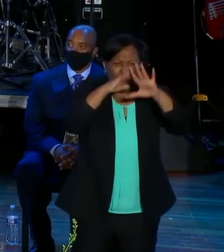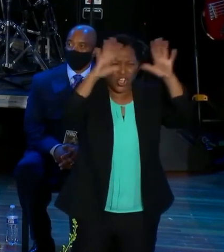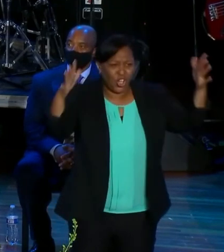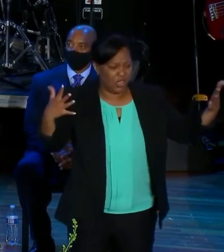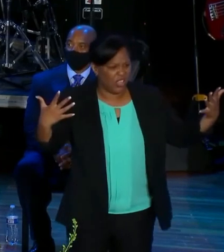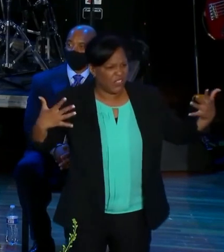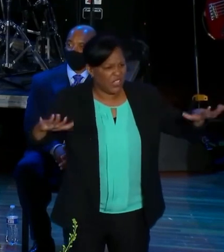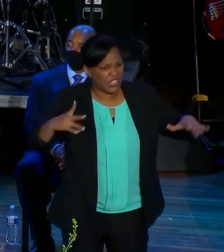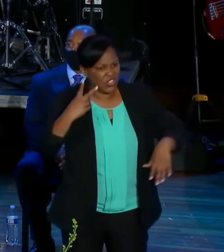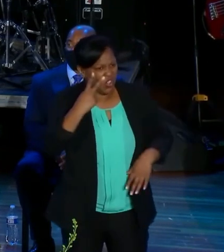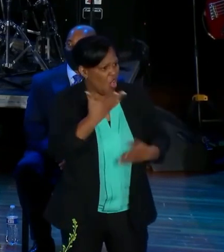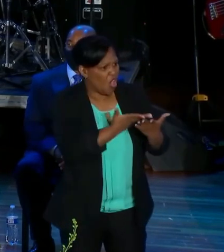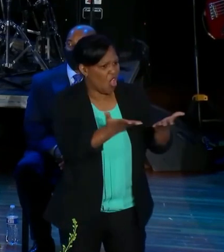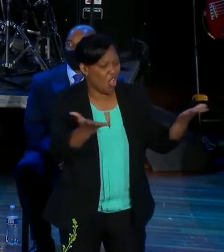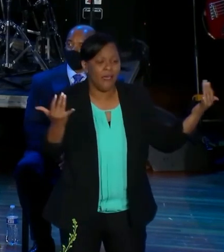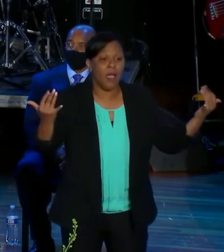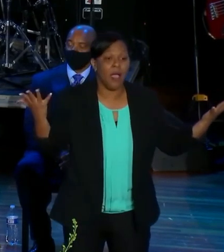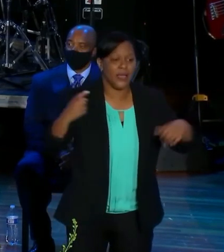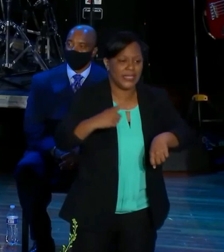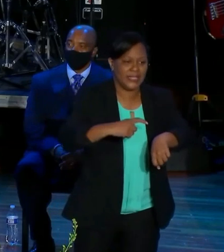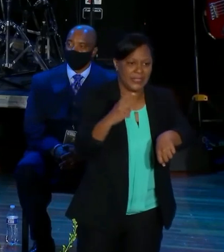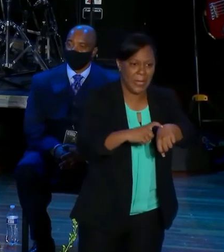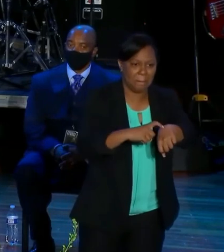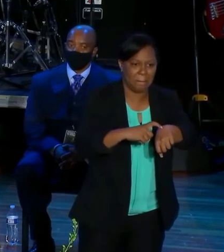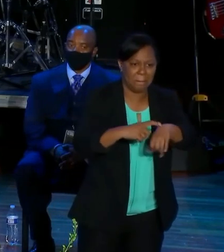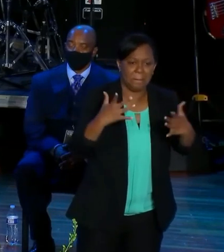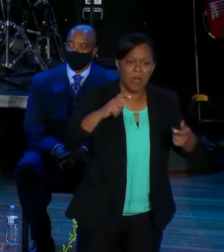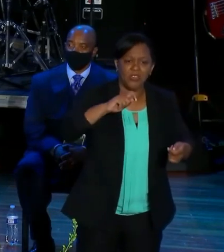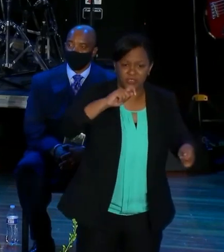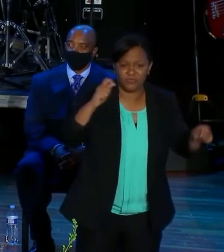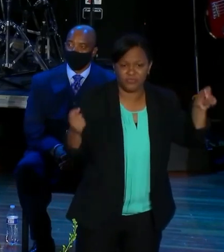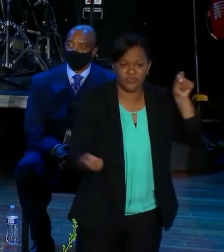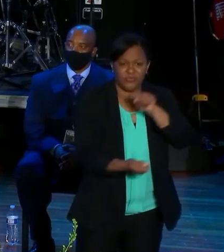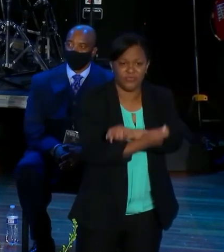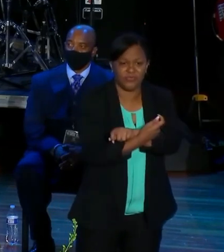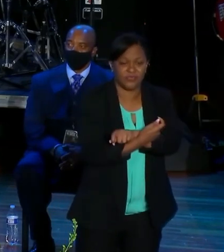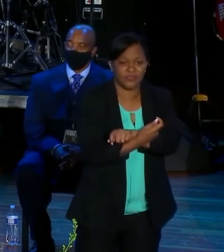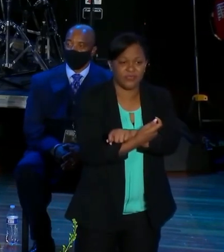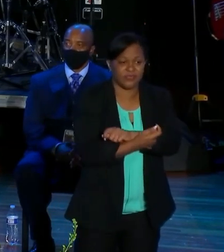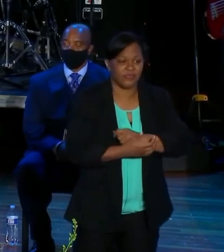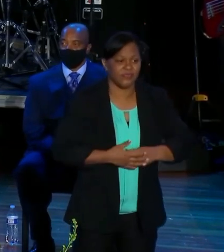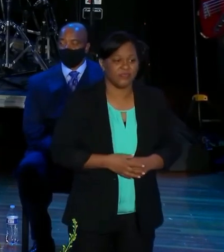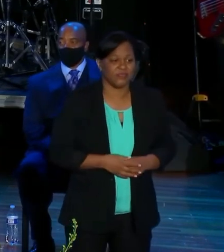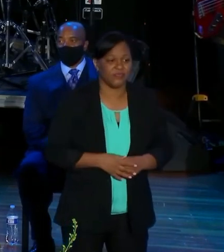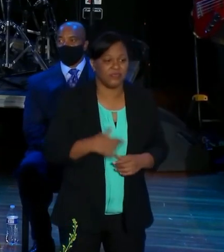För det första kan vi inte använda Bibeln som en politisk stötta